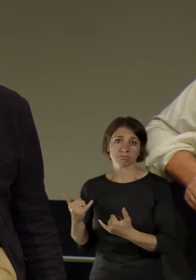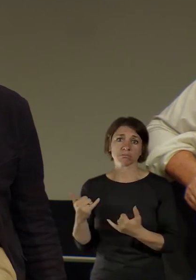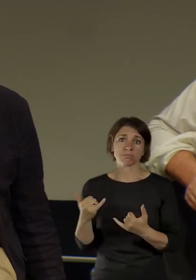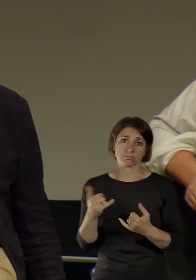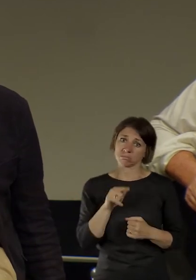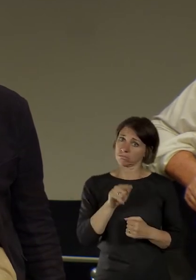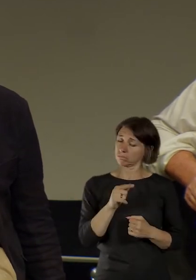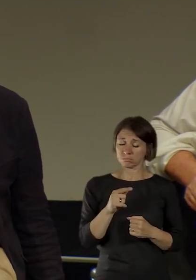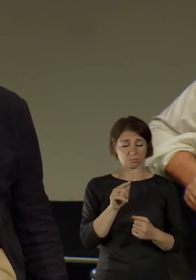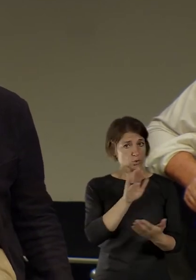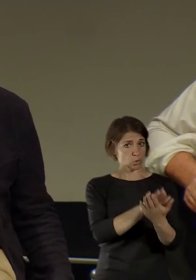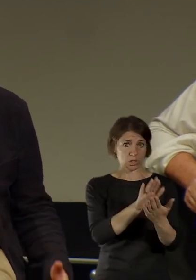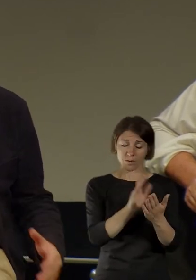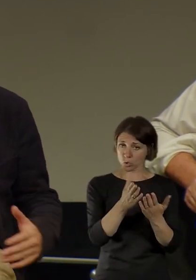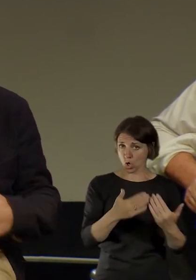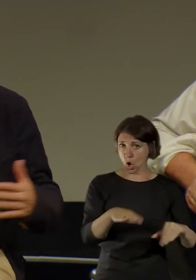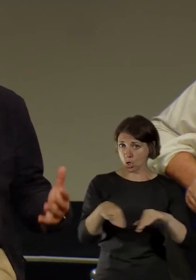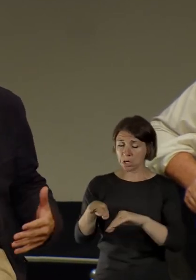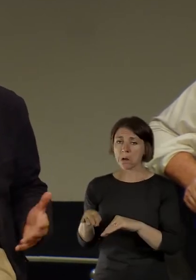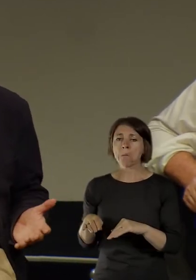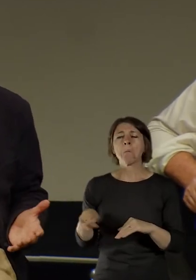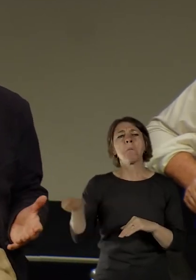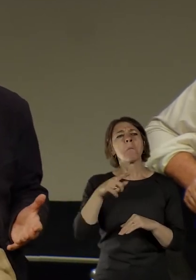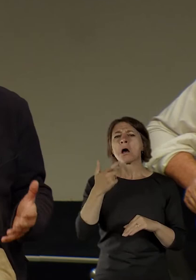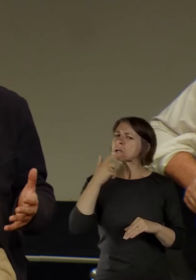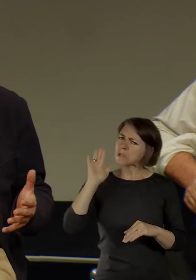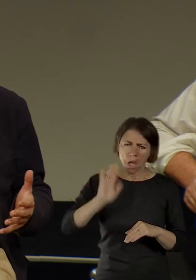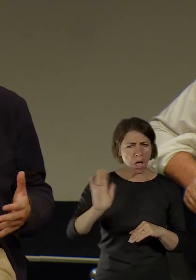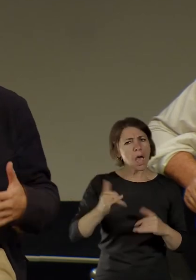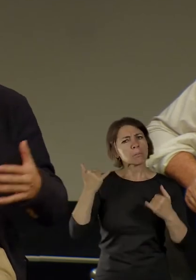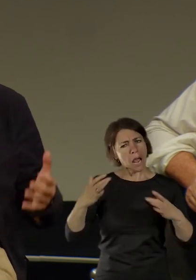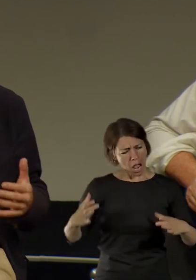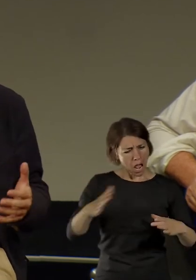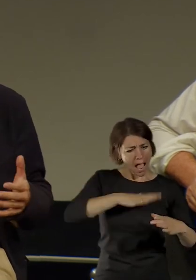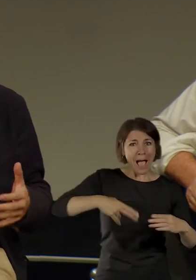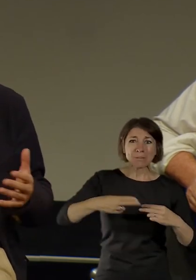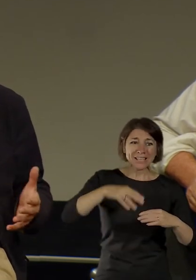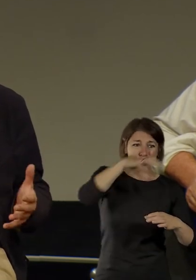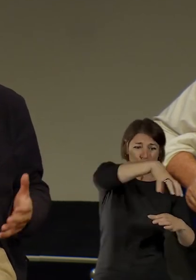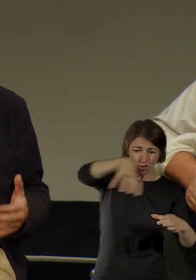My si můžeme říkat 1000×, že zastavíme všechna pole okolo Prahy na nějaké krásné nové čtvrti.